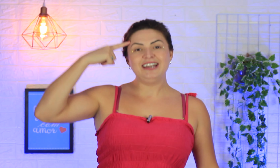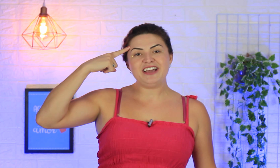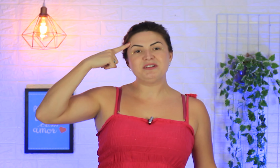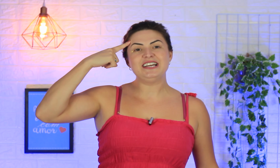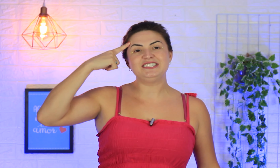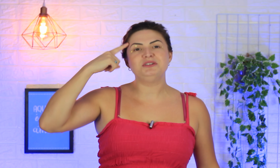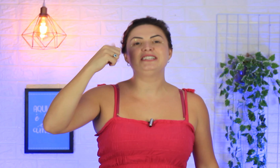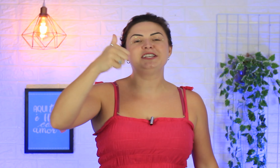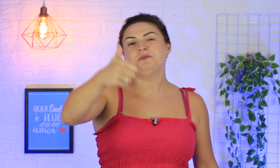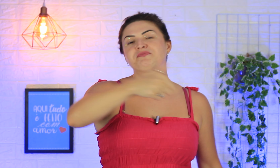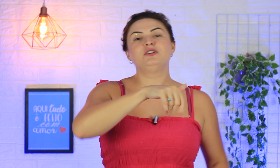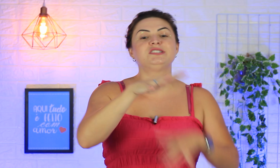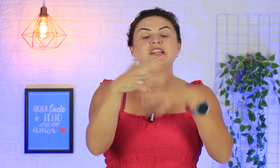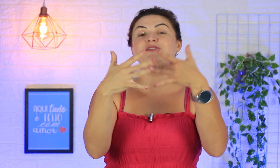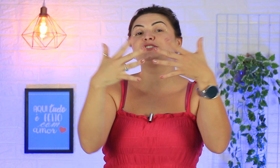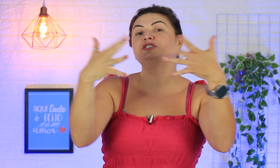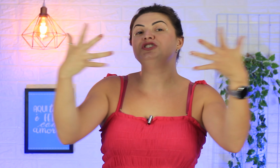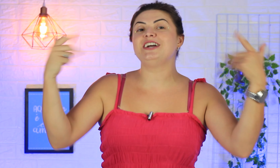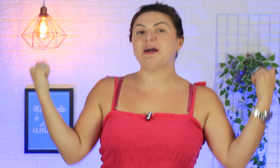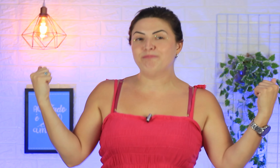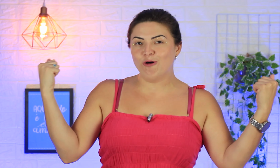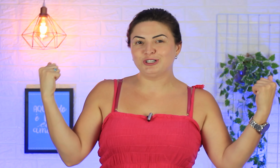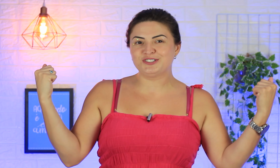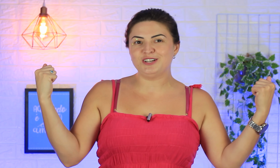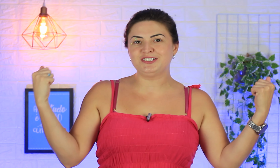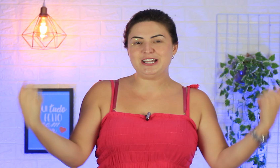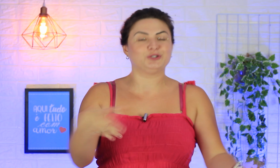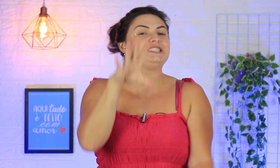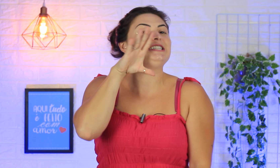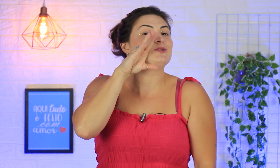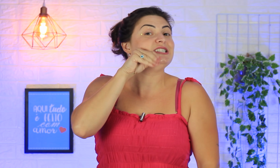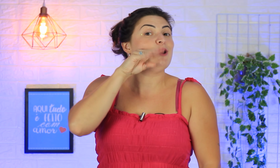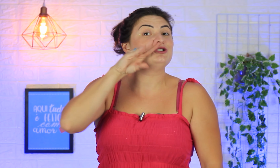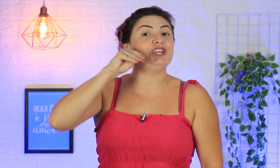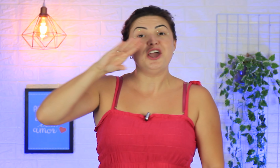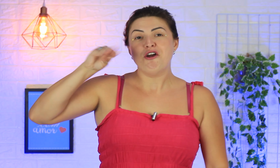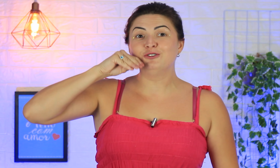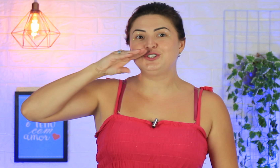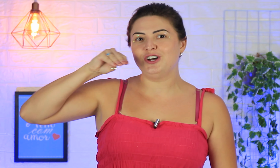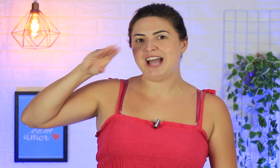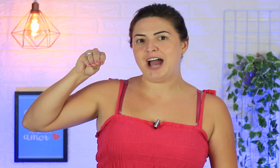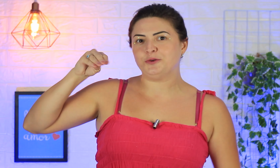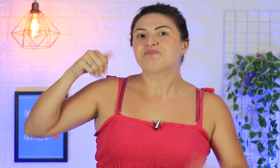lembra da assimilação que o sinal Vai Surgir aí na ponta dos seus dedos então sinal de funcionário